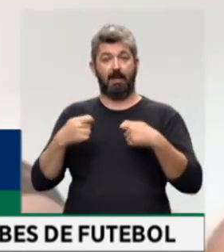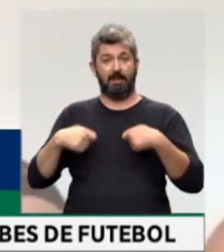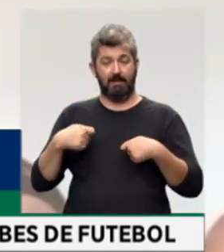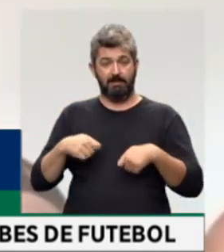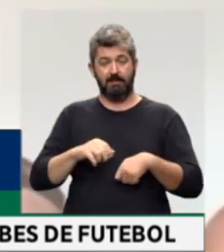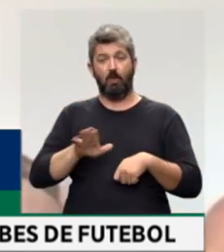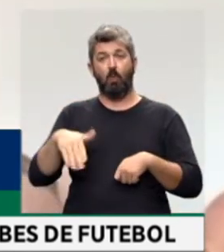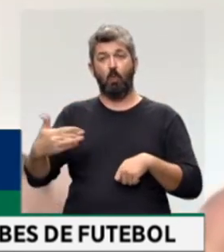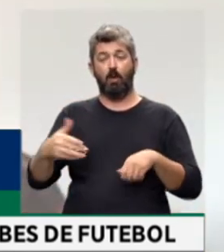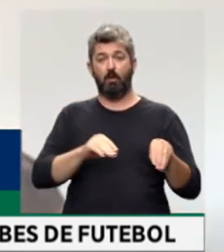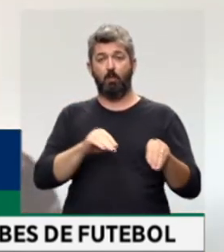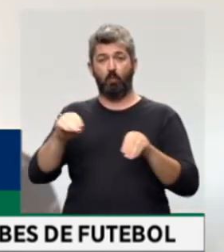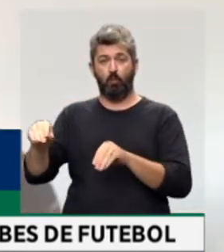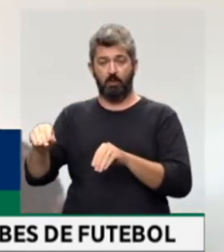ATIVIDADES ESPORTIVAS, DIANTE DE COMPROVAÇÃO CIENTÍFICA